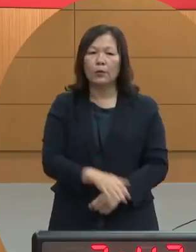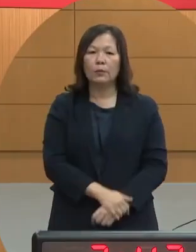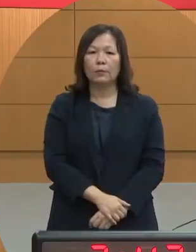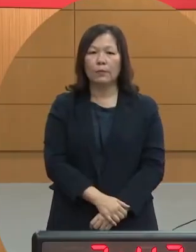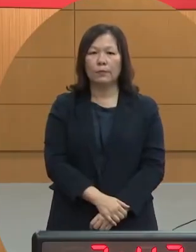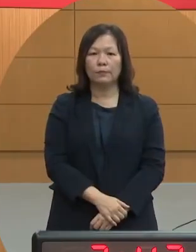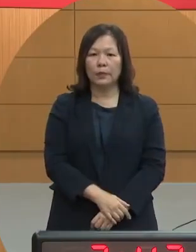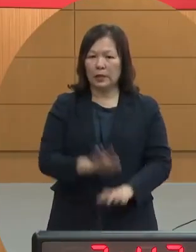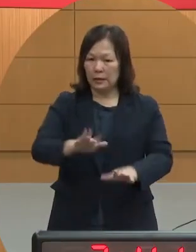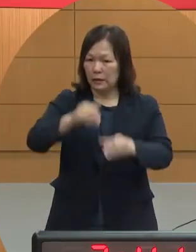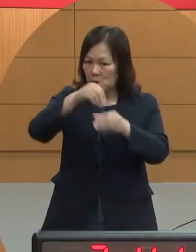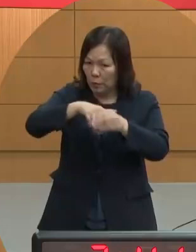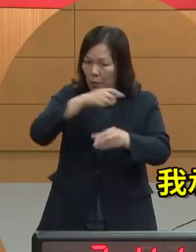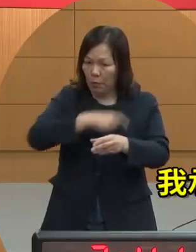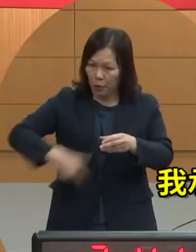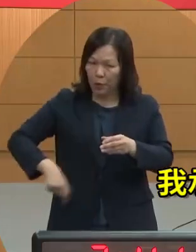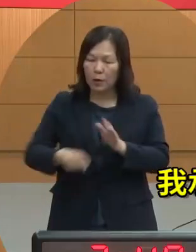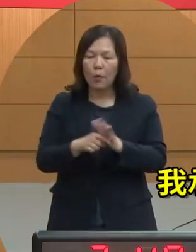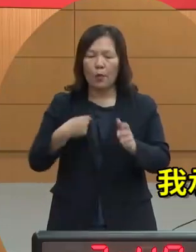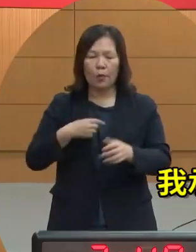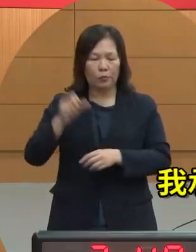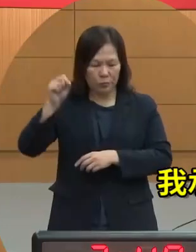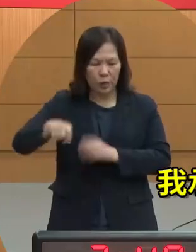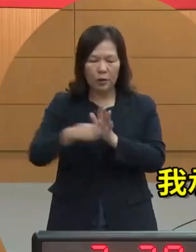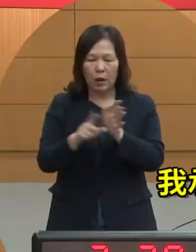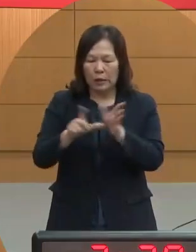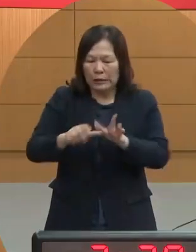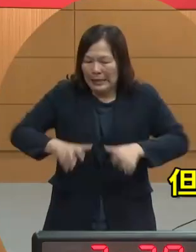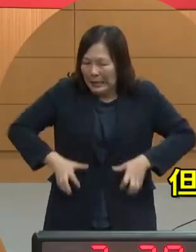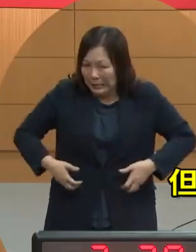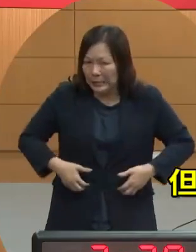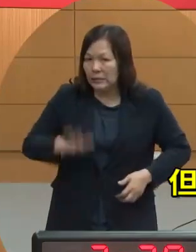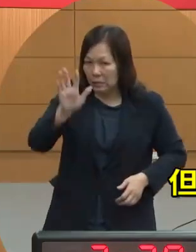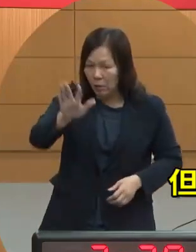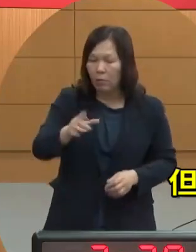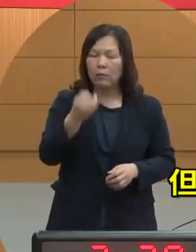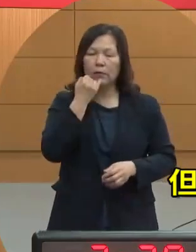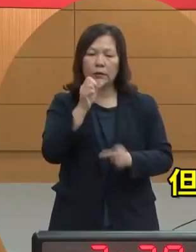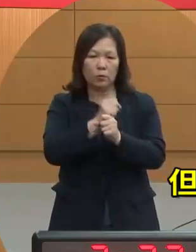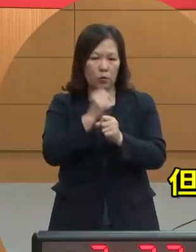這次選舉 我承認我出來時間很倉促 但是我做的事情非常多